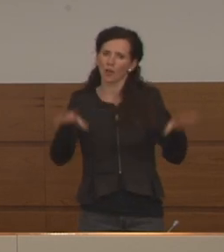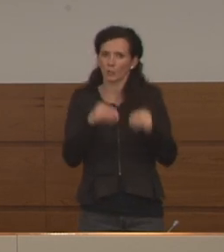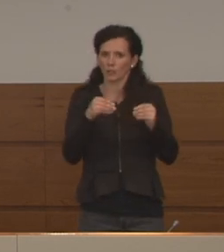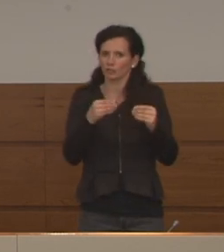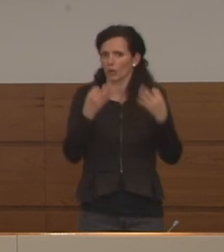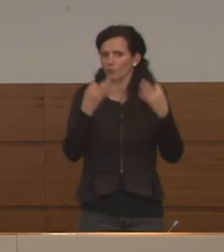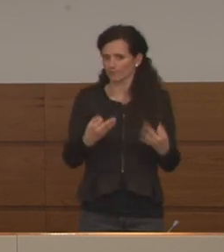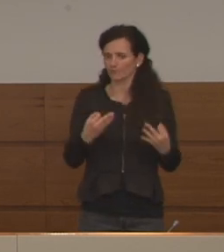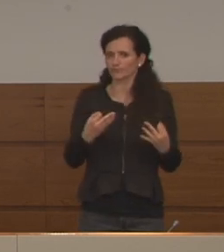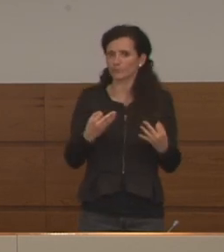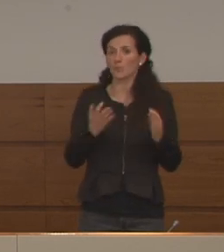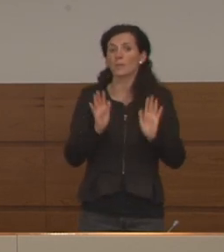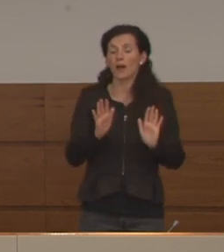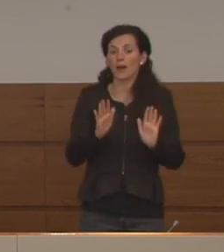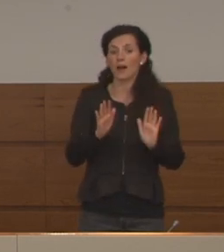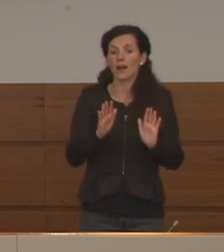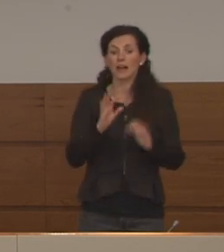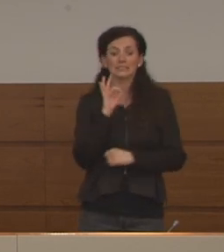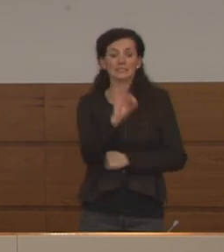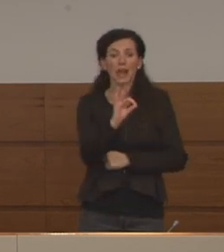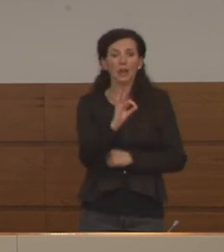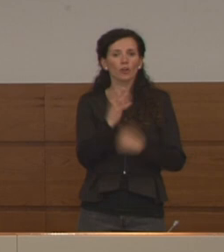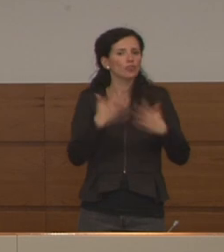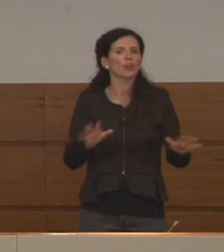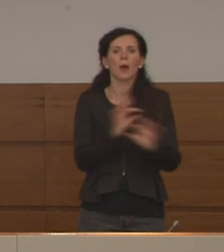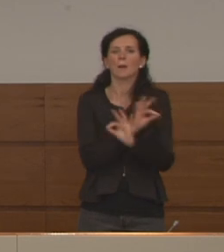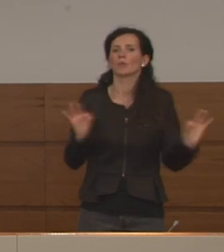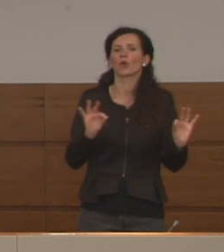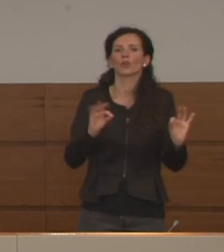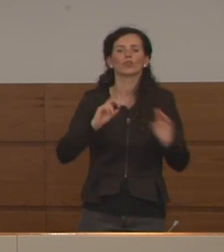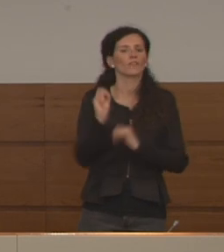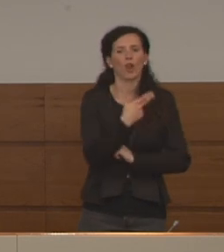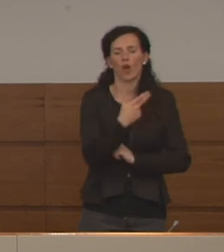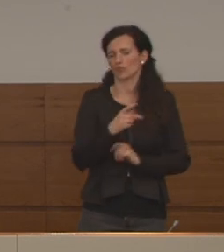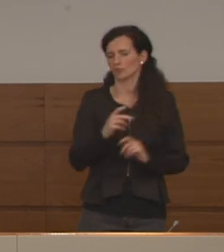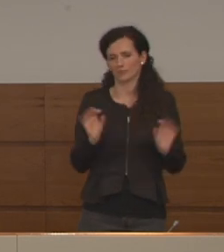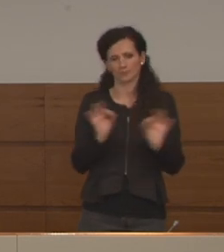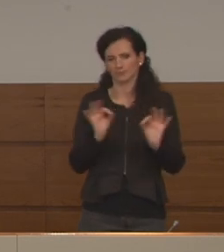abbiamo avuto un azzeramento immediato di tutto perché questa è la situazione nostra.